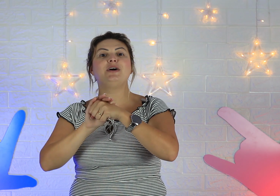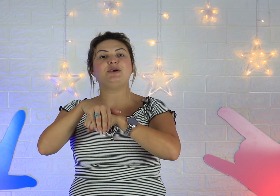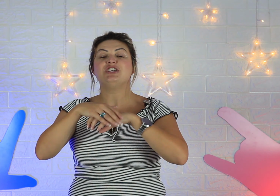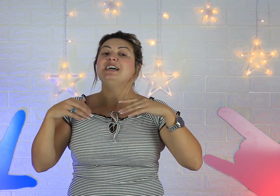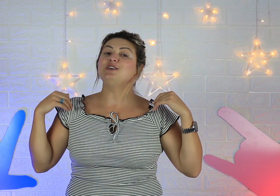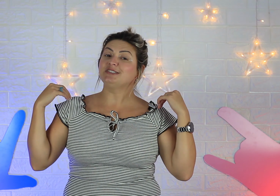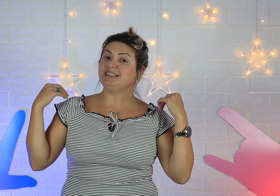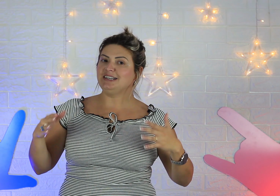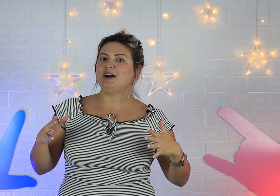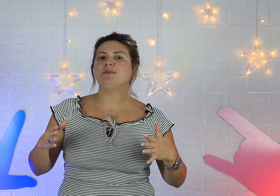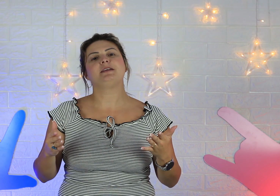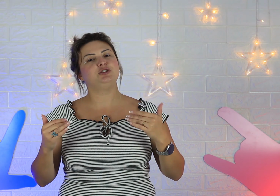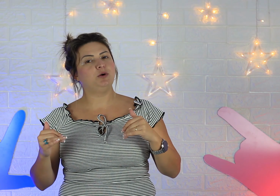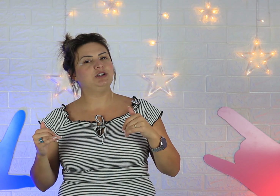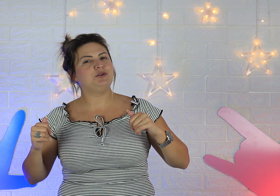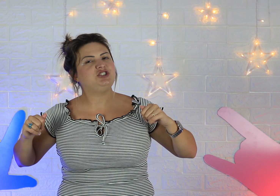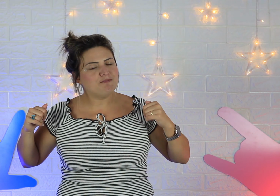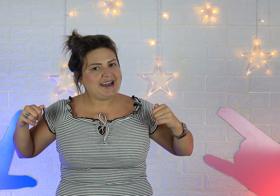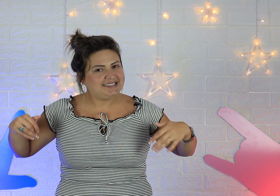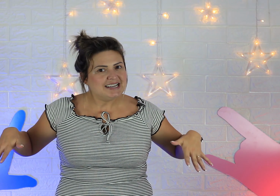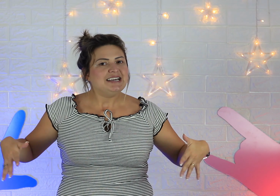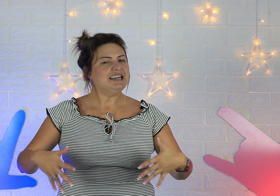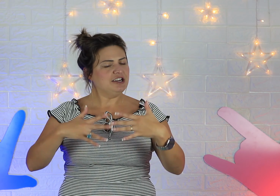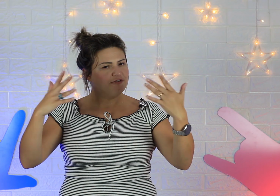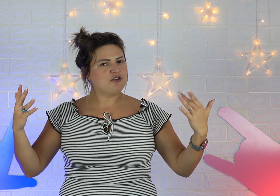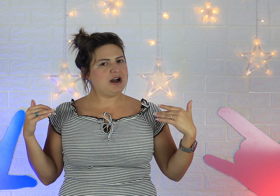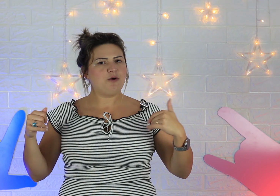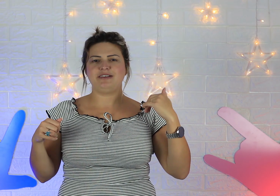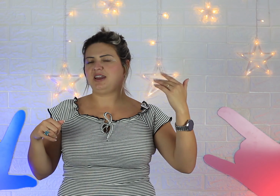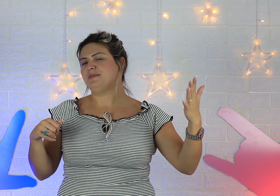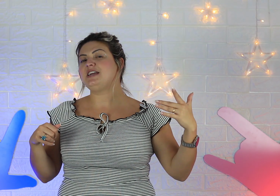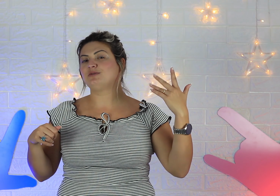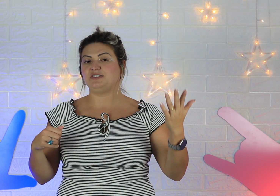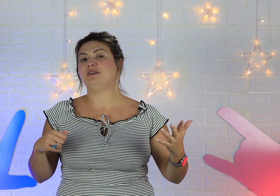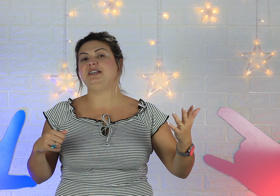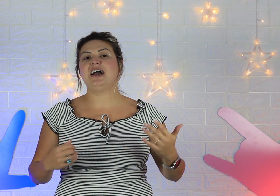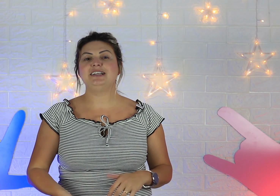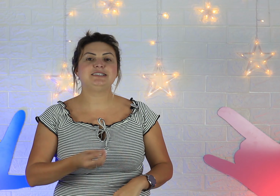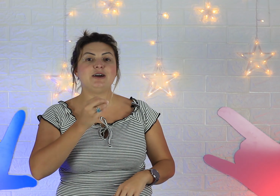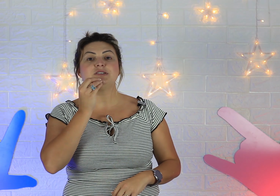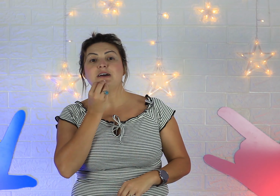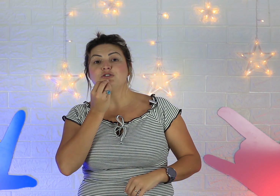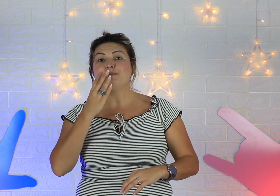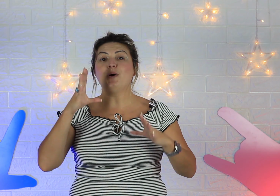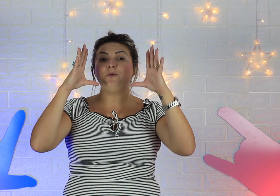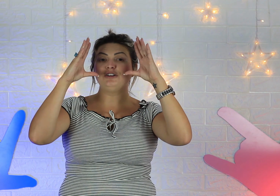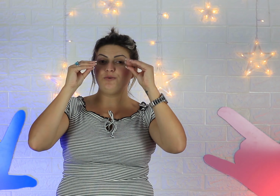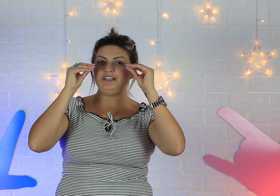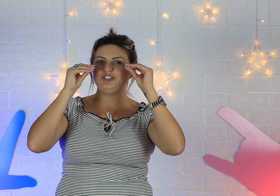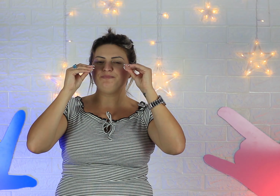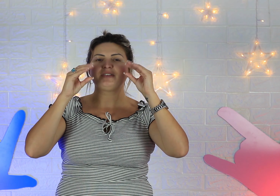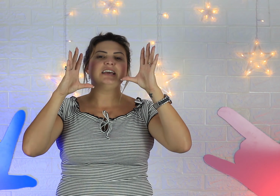ou à noite e um sinal de boa noite mais informal entre amigos e familiares é o sinal de boa noite